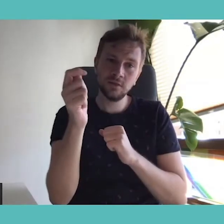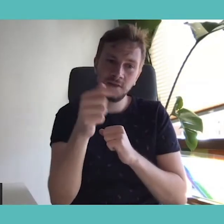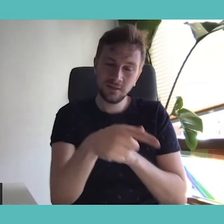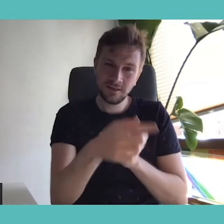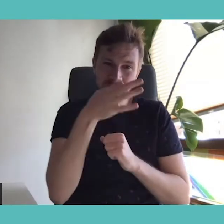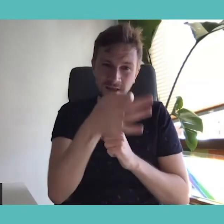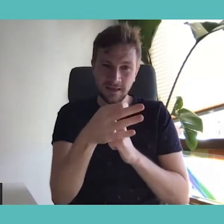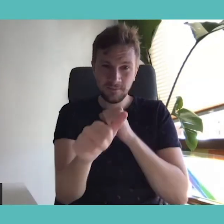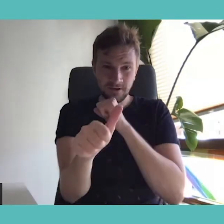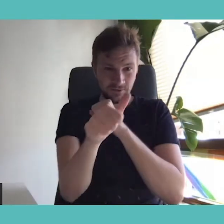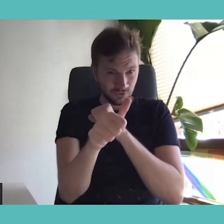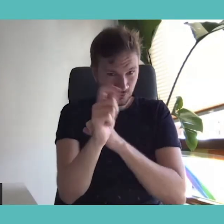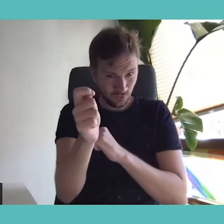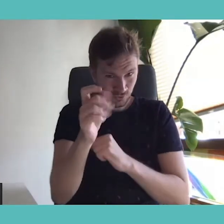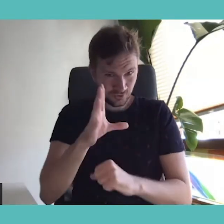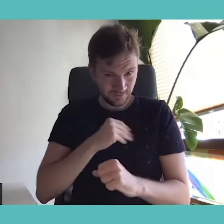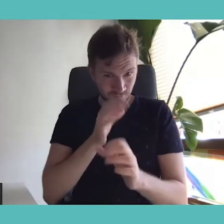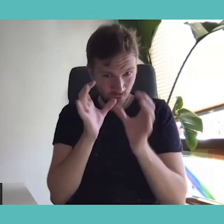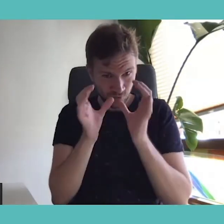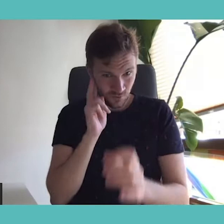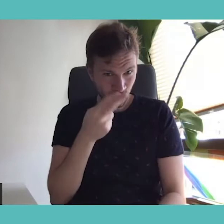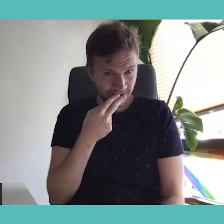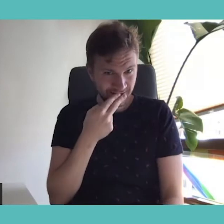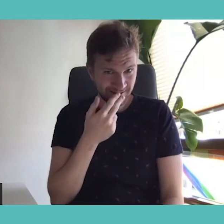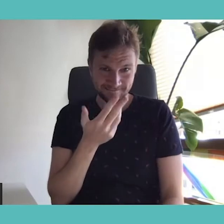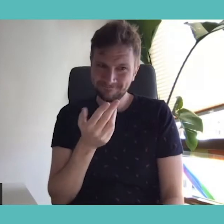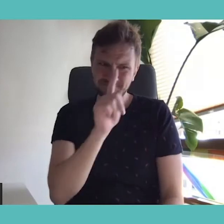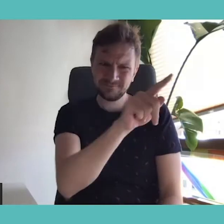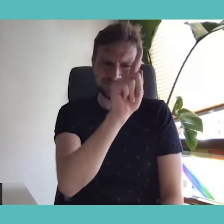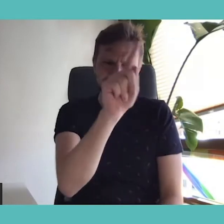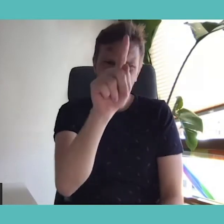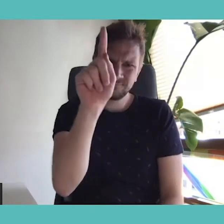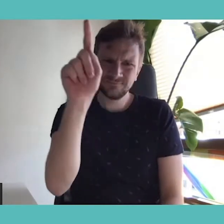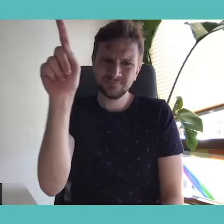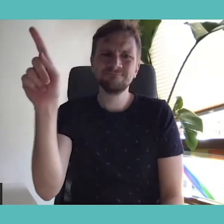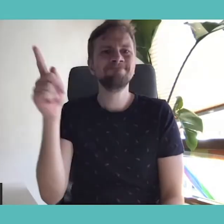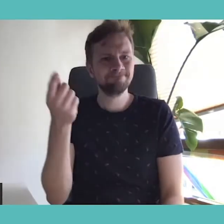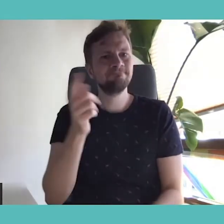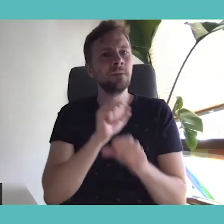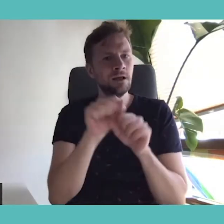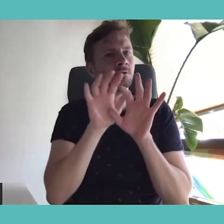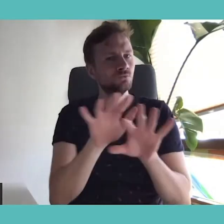Czy naprawdę po 60 godzinach można komunikować się z Głuchymi? Takich tłumaczy jest naprawdę dużo.